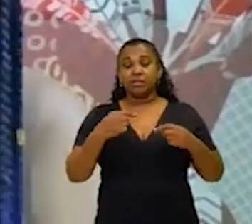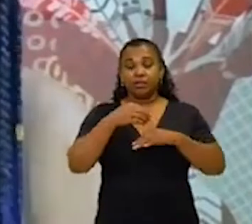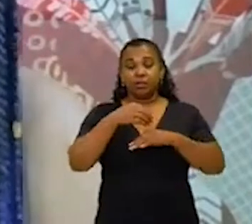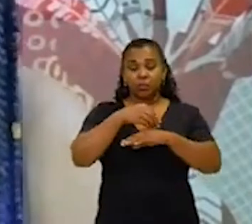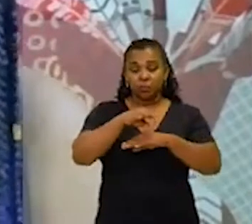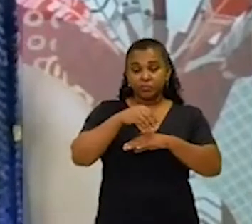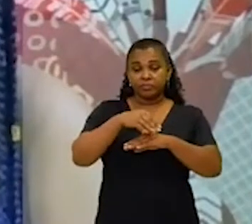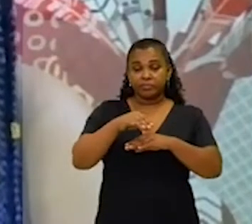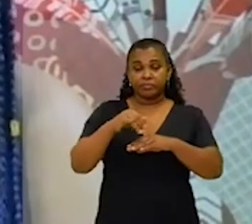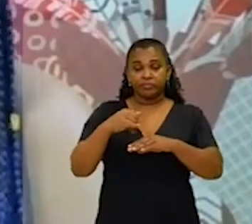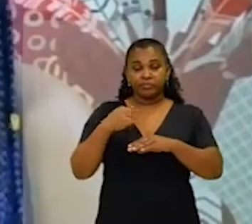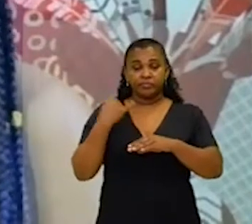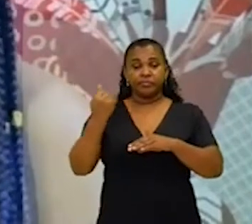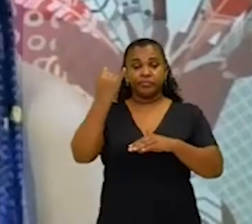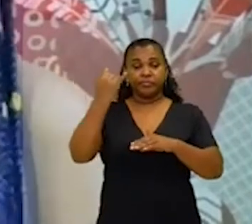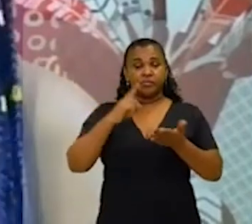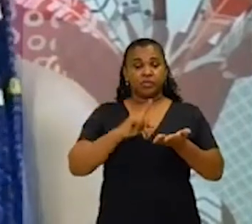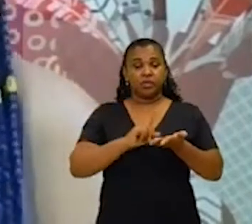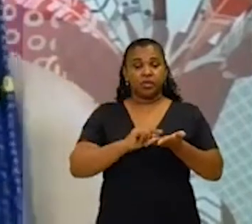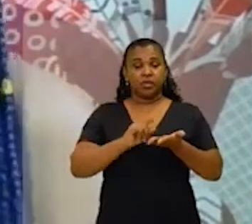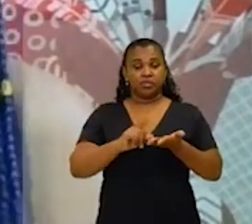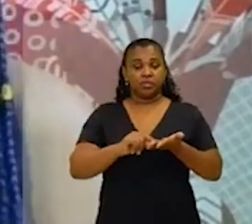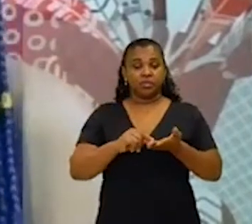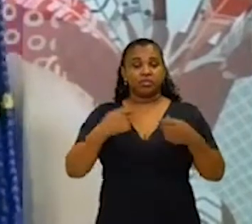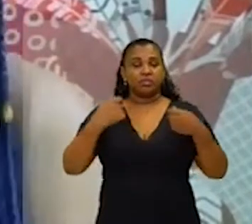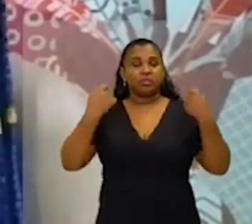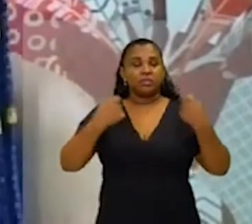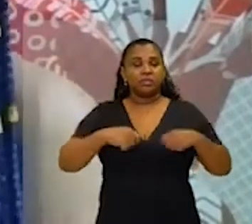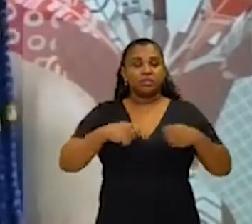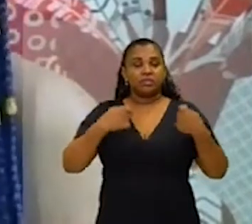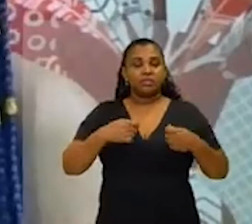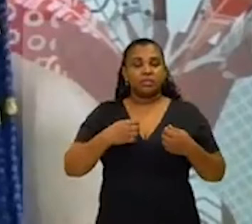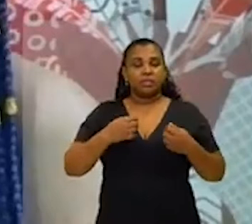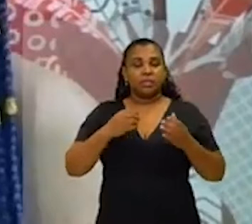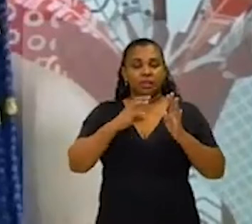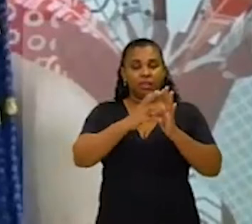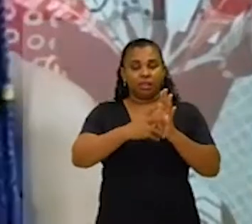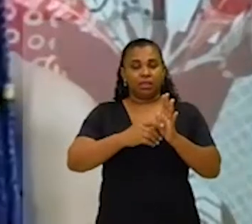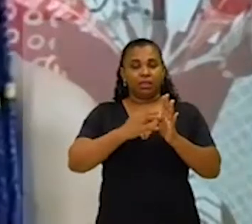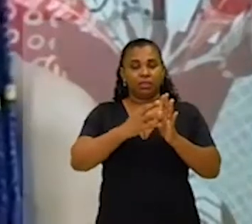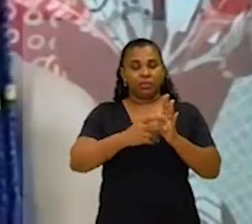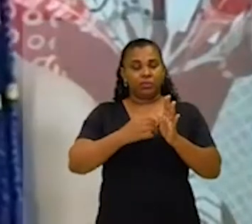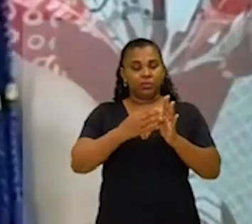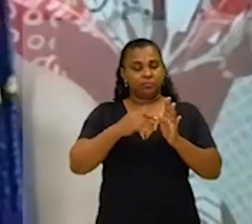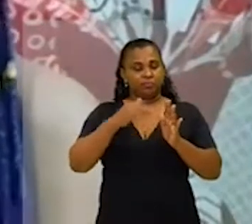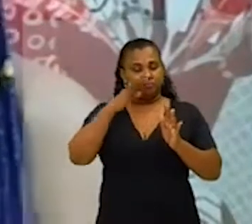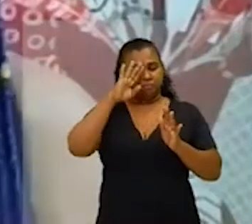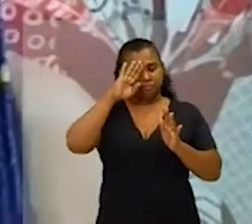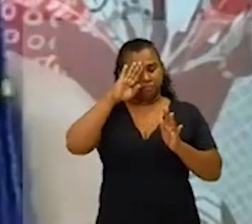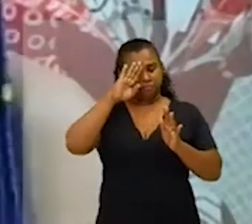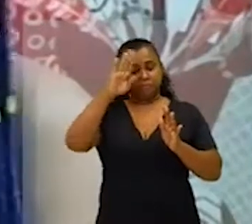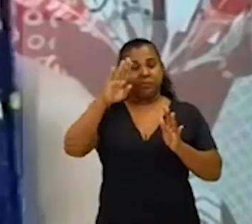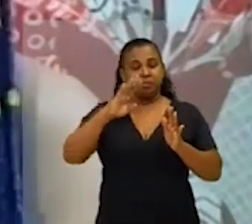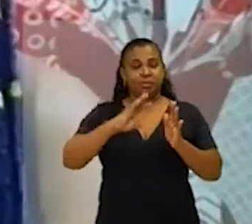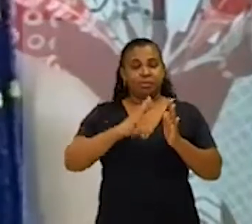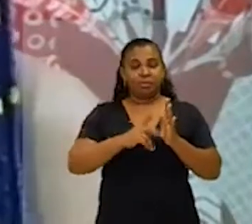importante no nosso artigo é a necessidade de dados né Principalmente de dados étnico-raciais do